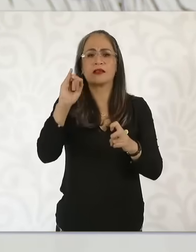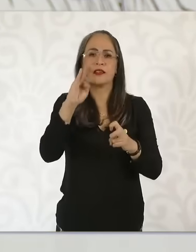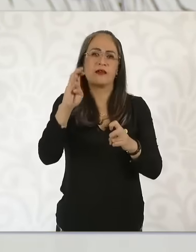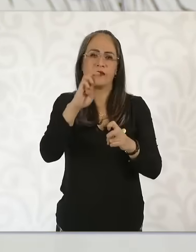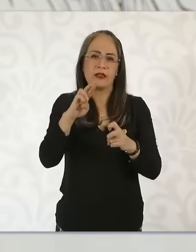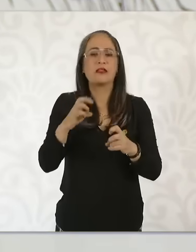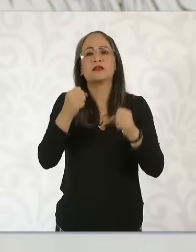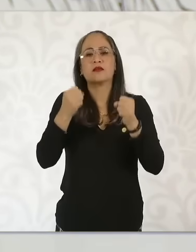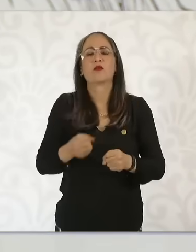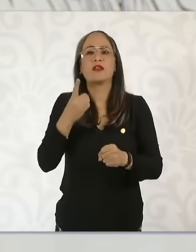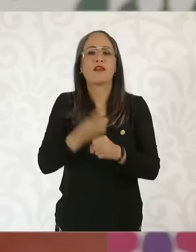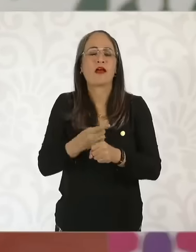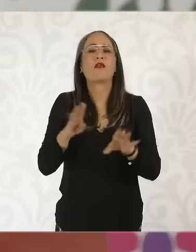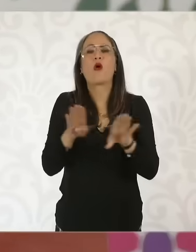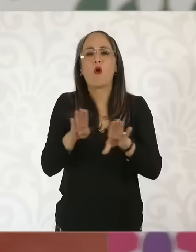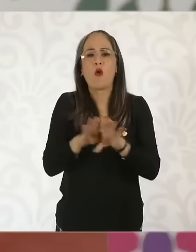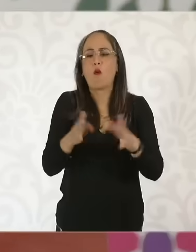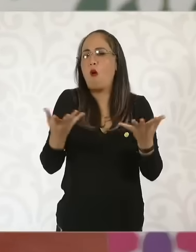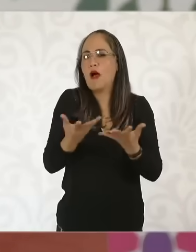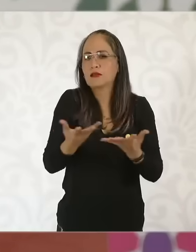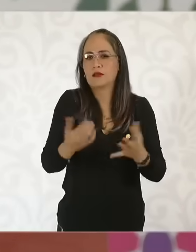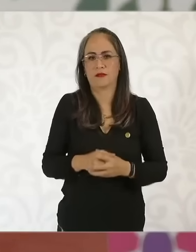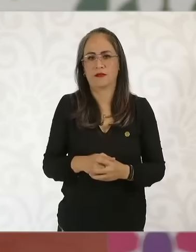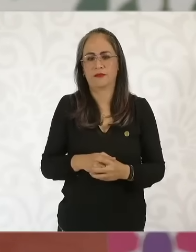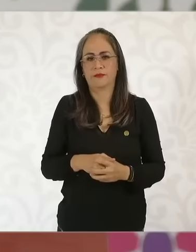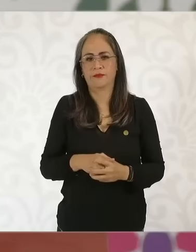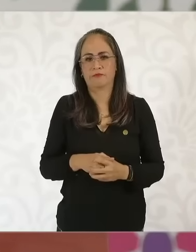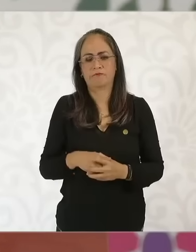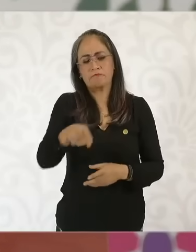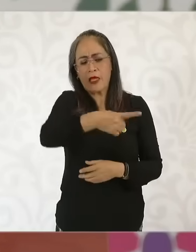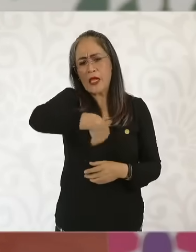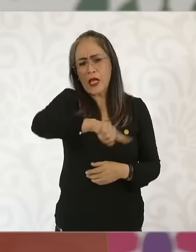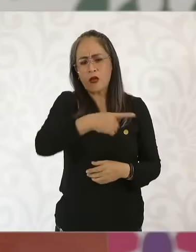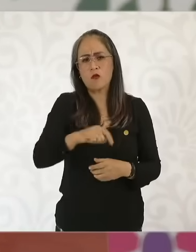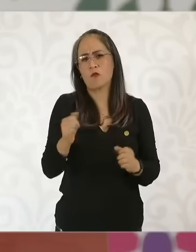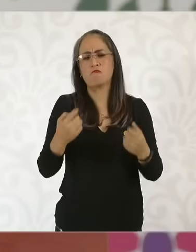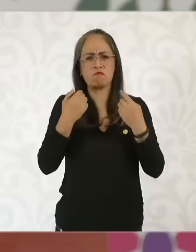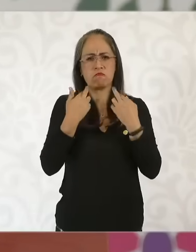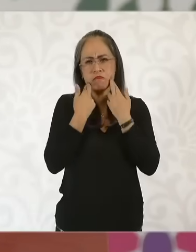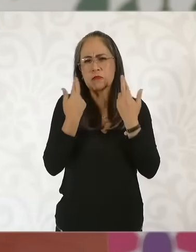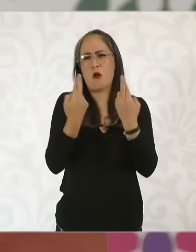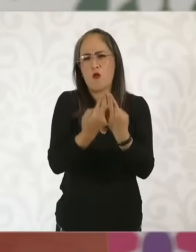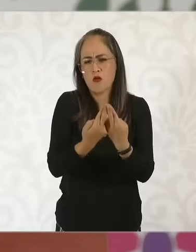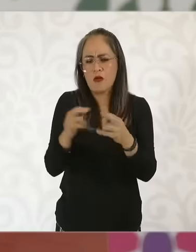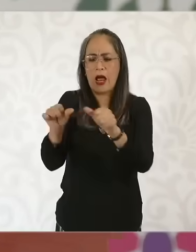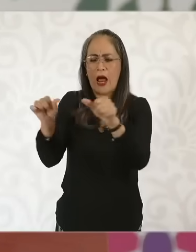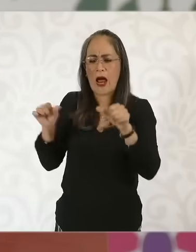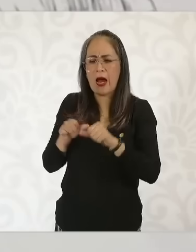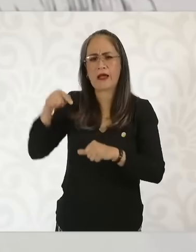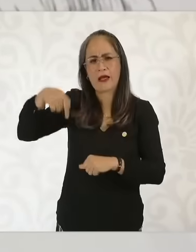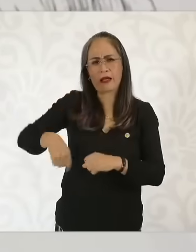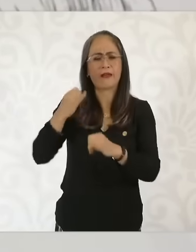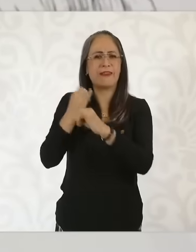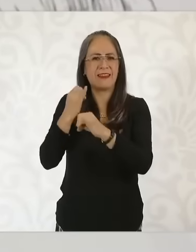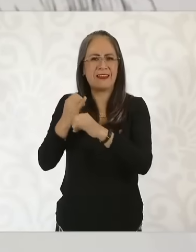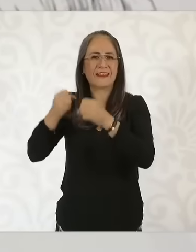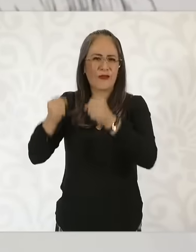e ellos eh se reunieron con eh los el área de ciberseguridad de defensa de marinas, se les